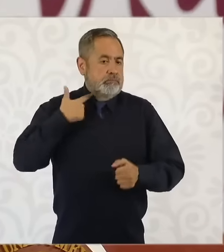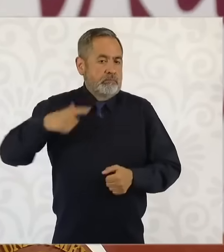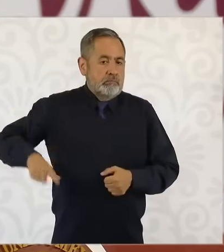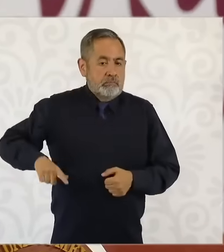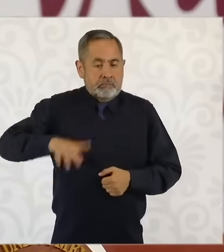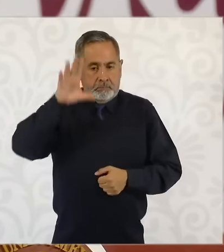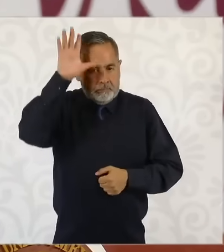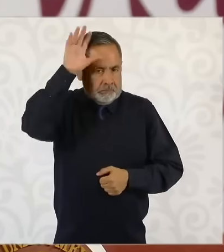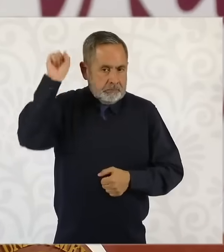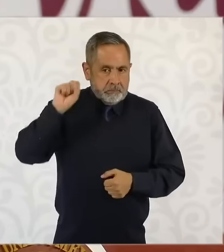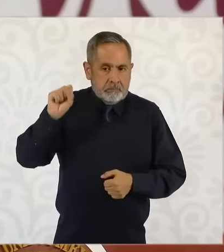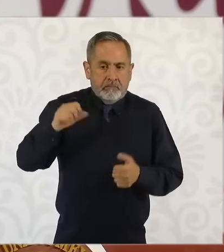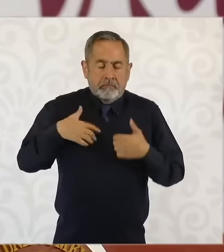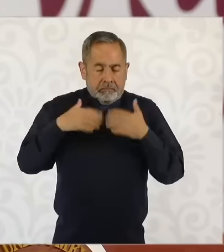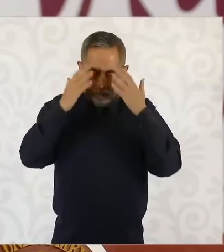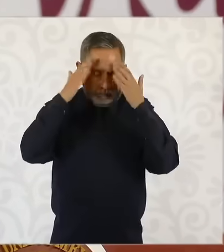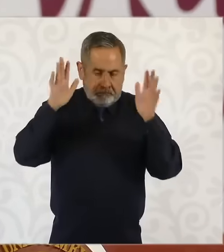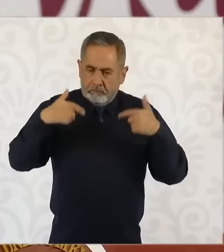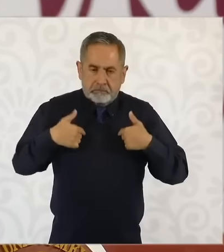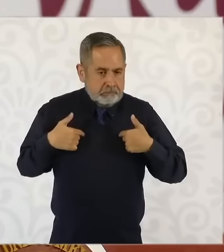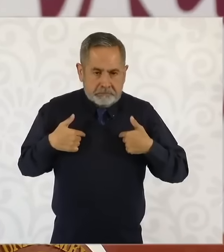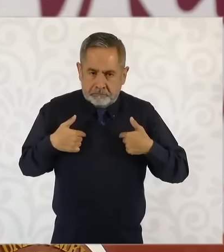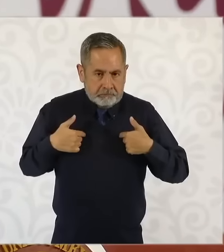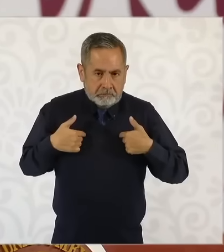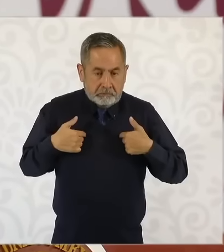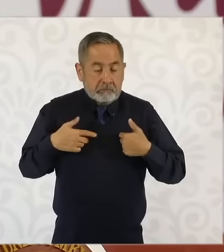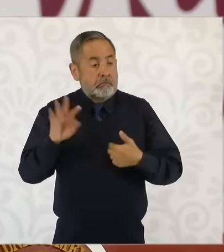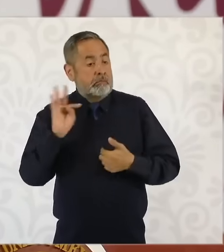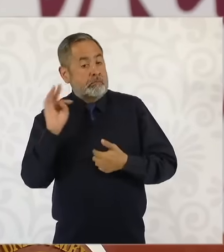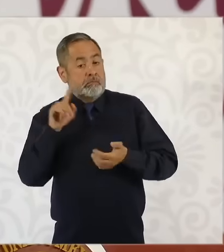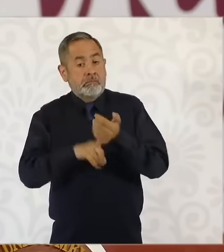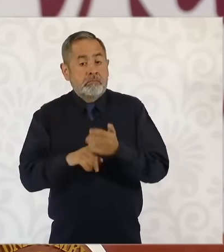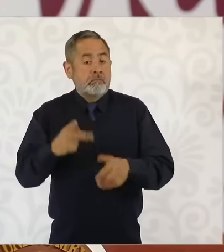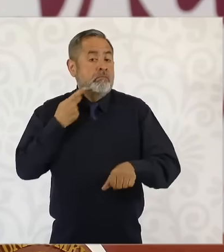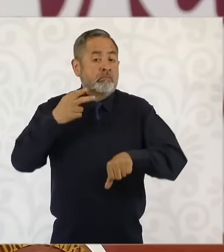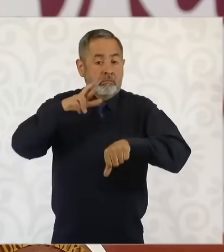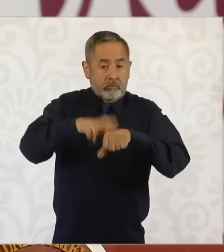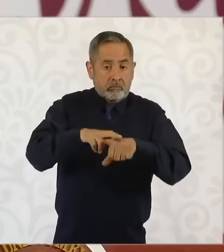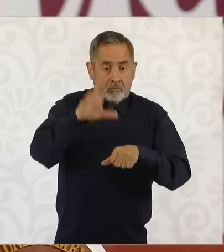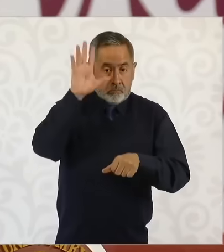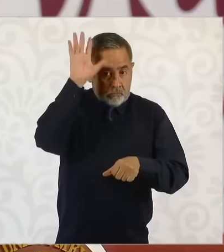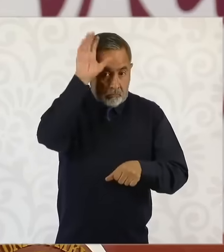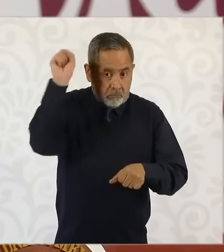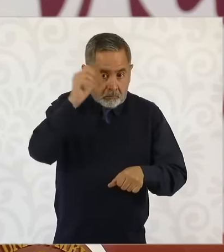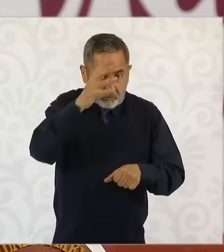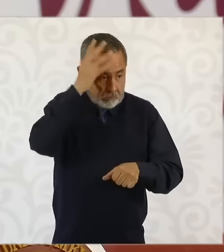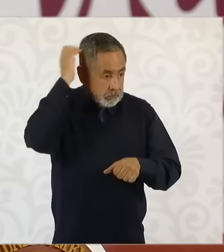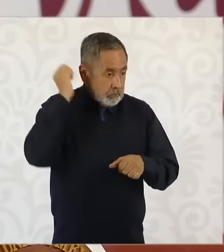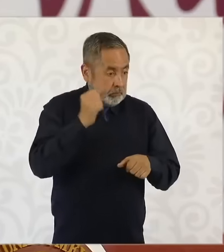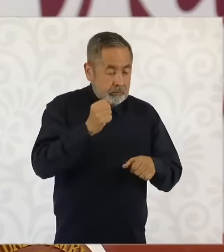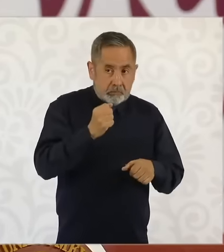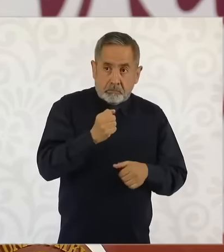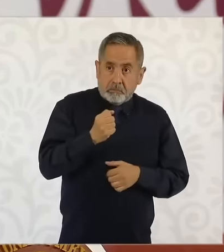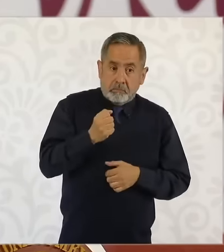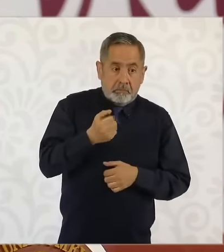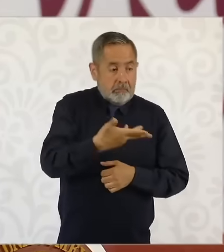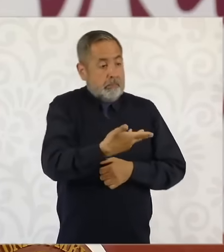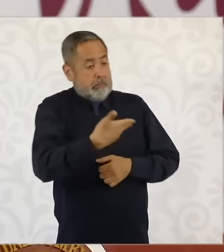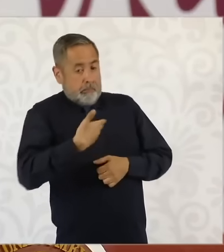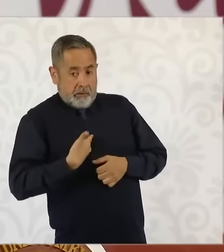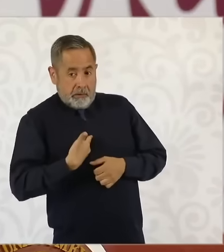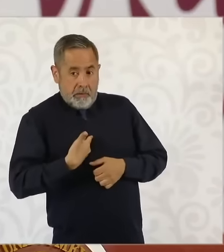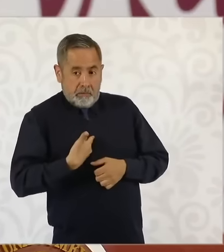nosotros no tenemos conocimiento si la Procuraduría de Morelos nos hace un requerimiento